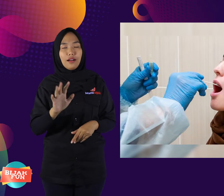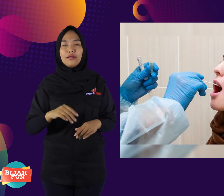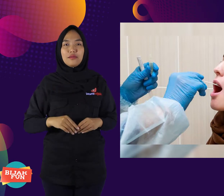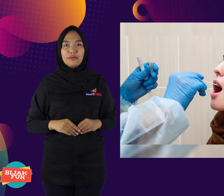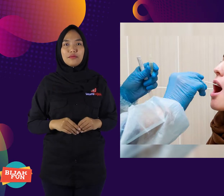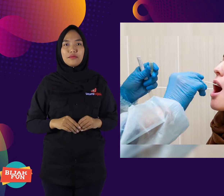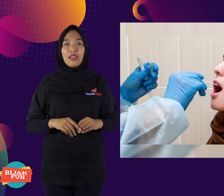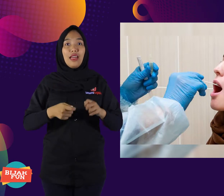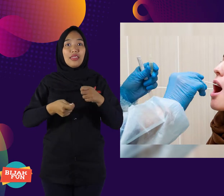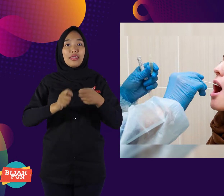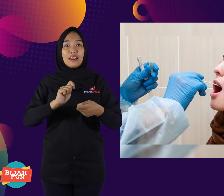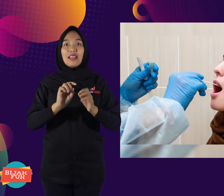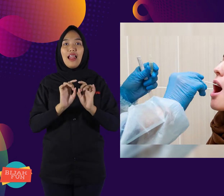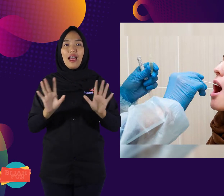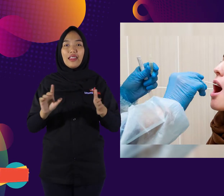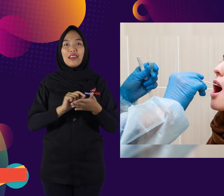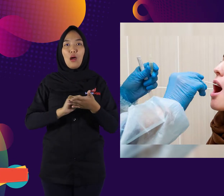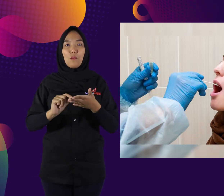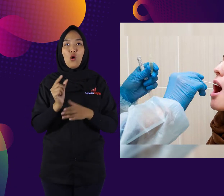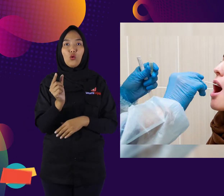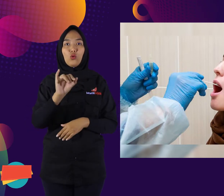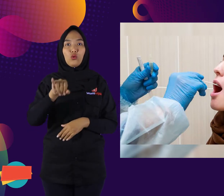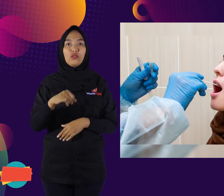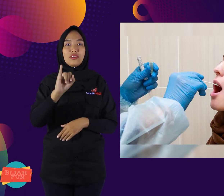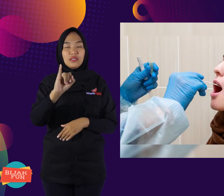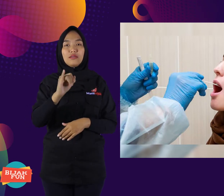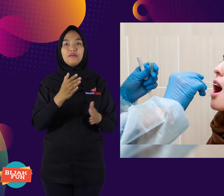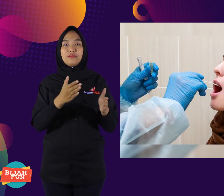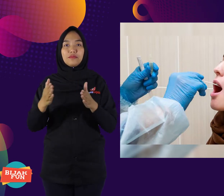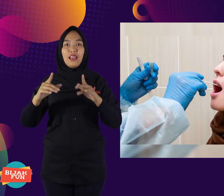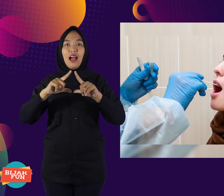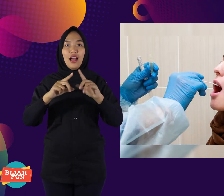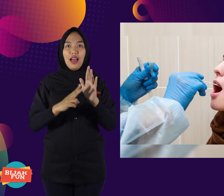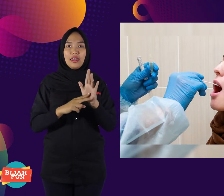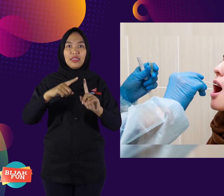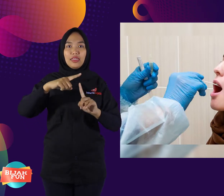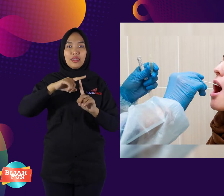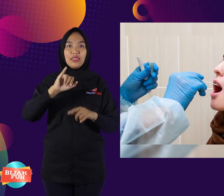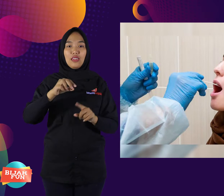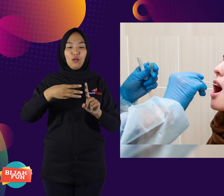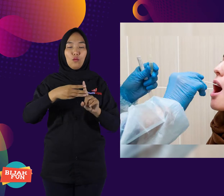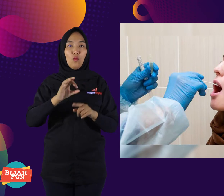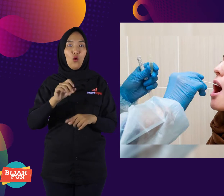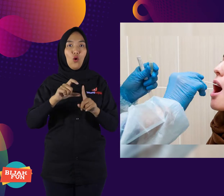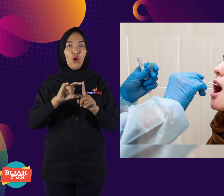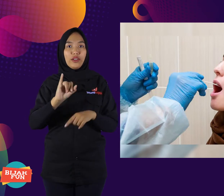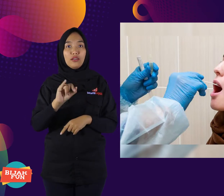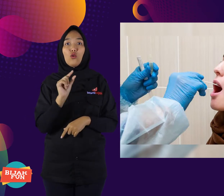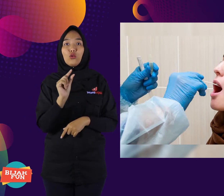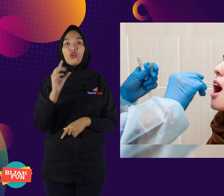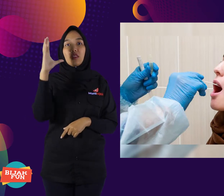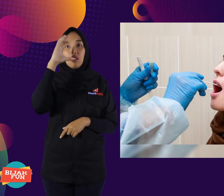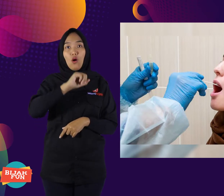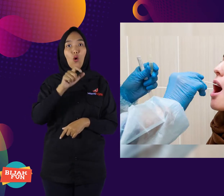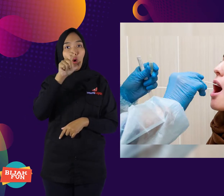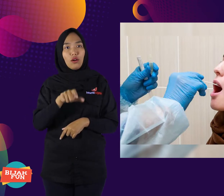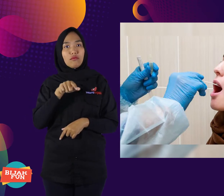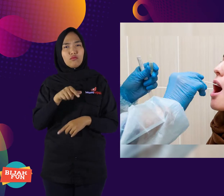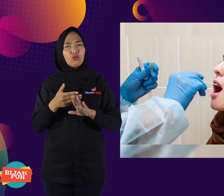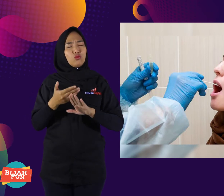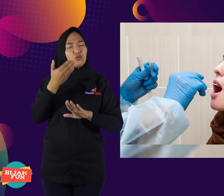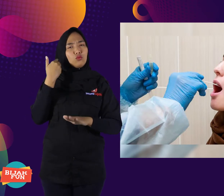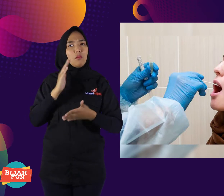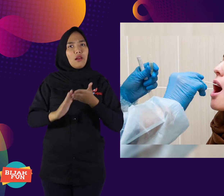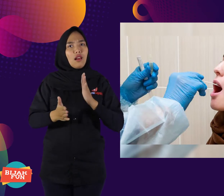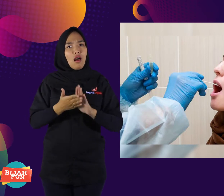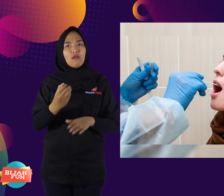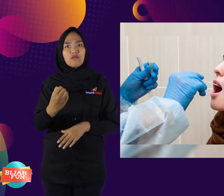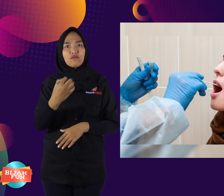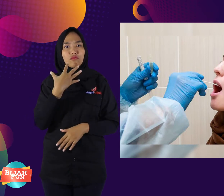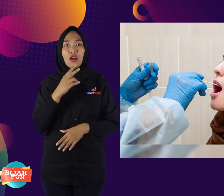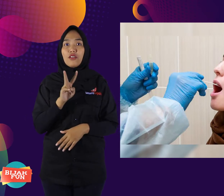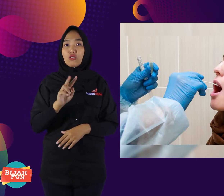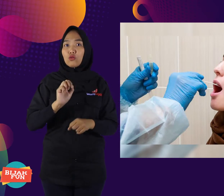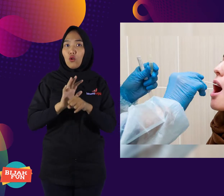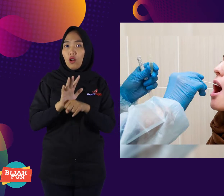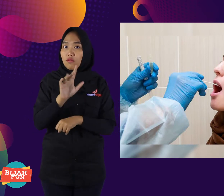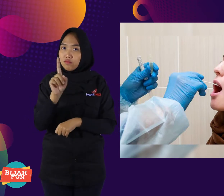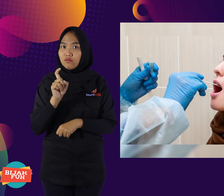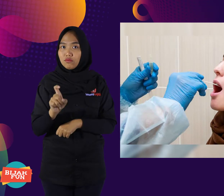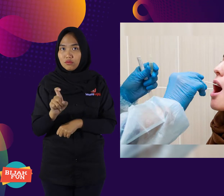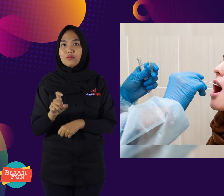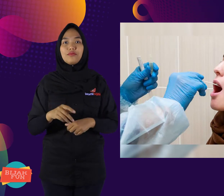Tes cara lain, uji antibodi, untuk mengetahui orang ini dulu pernah terkena virus corona atau tidak.